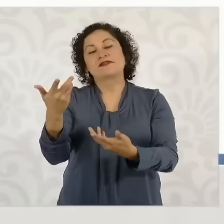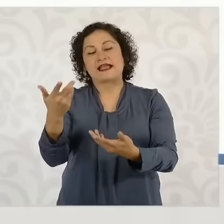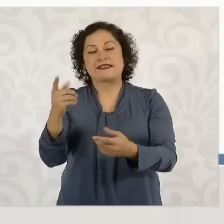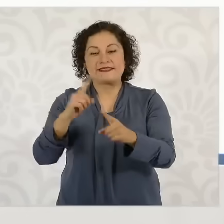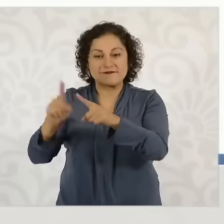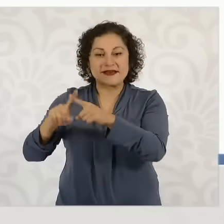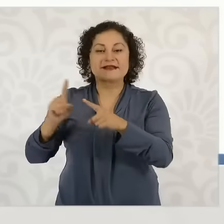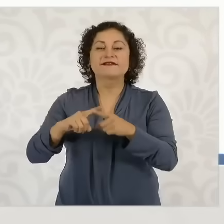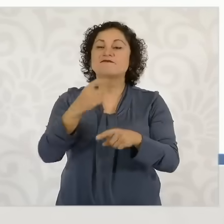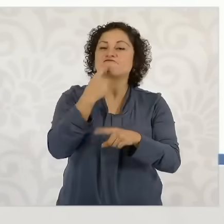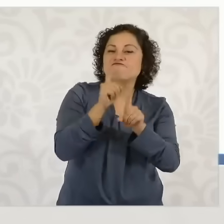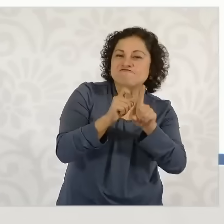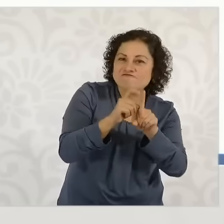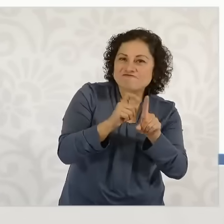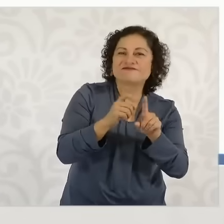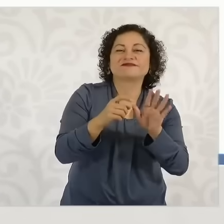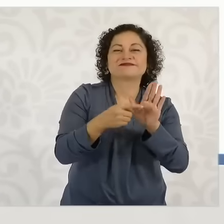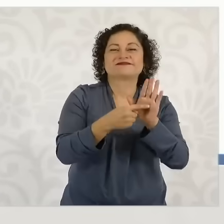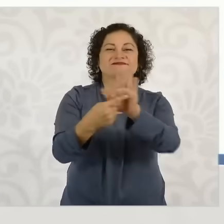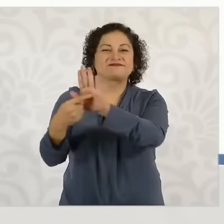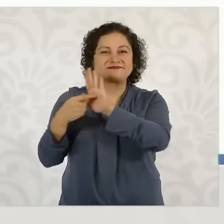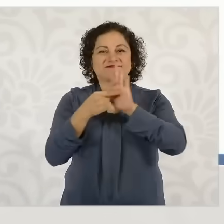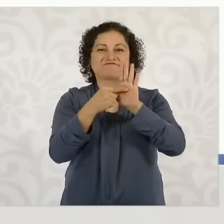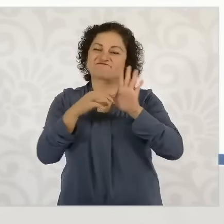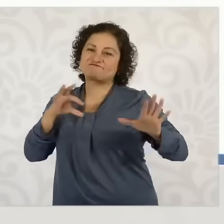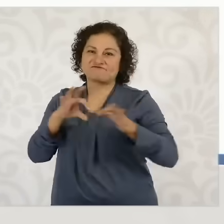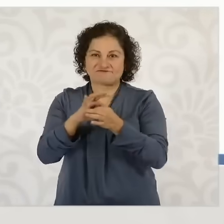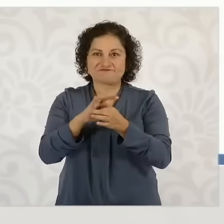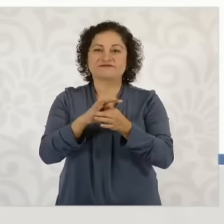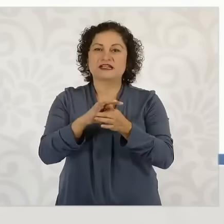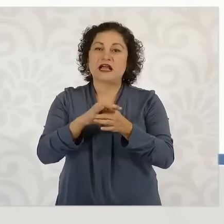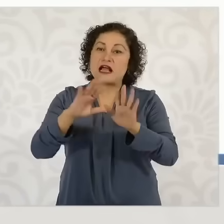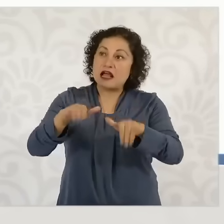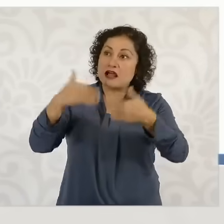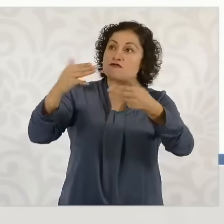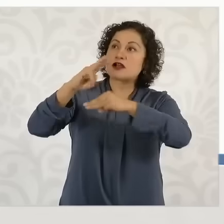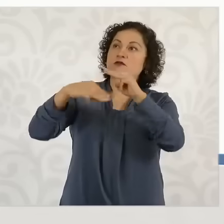de todas la de todas nuestras representaciones diplomáticas por el mundo y ha tenido mucho